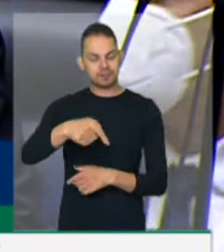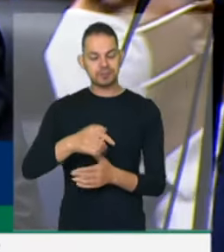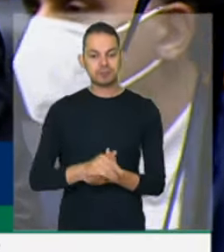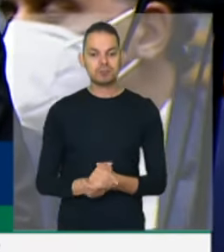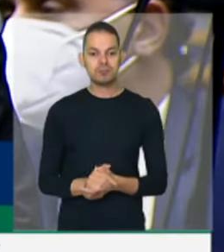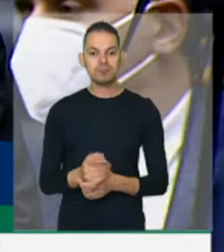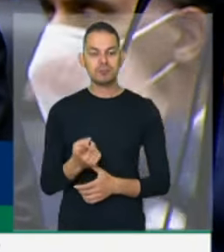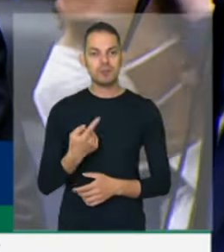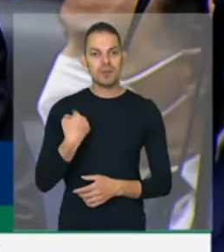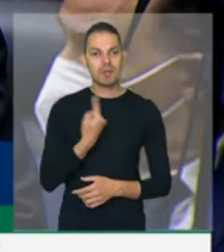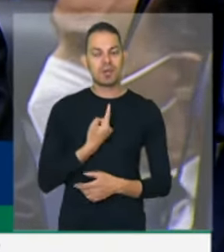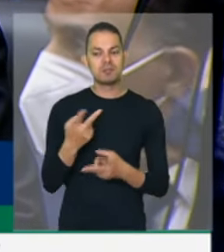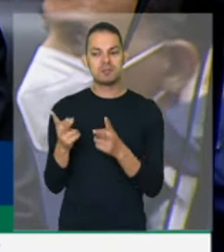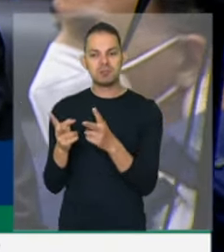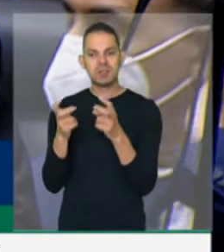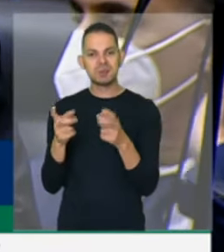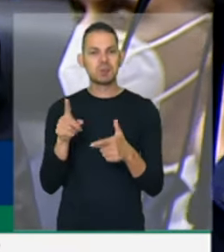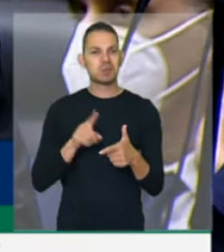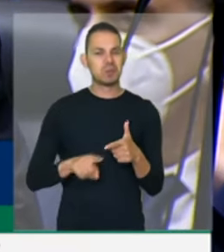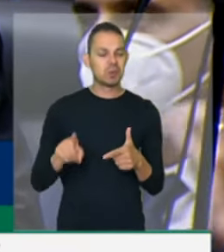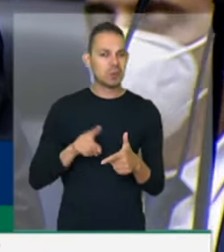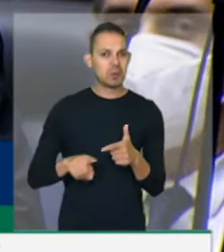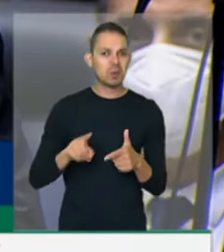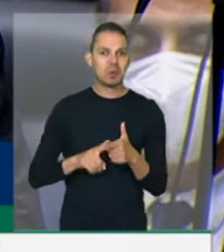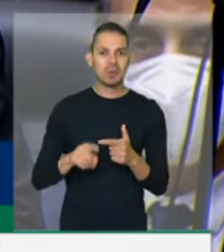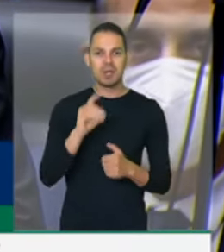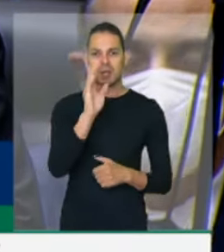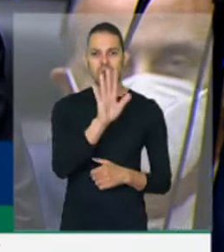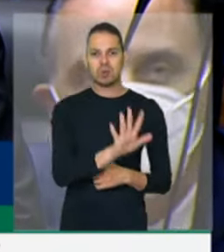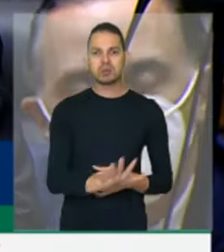BRASILEIRO. E COM CERTEZA.... ESSE PROGRAMA VEM.... EM BOM